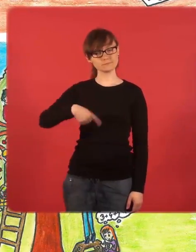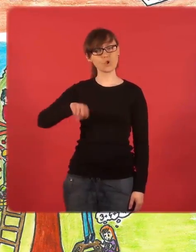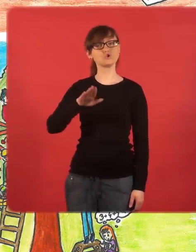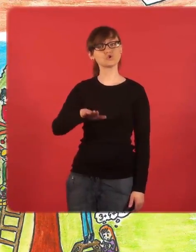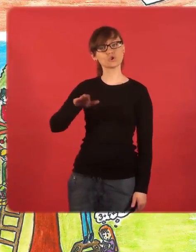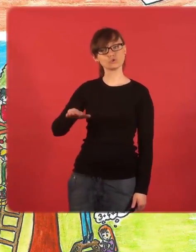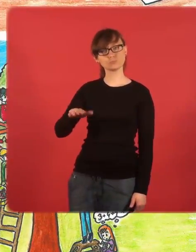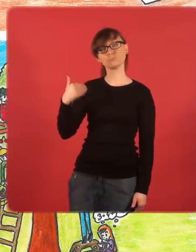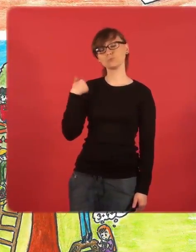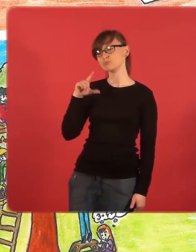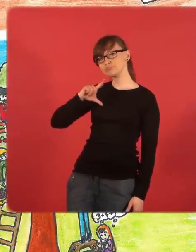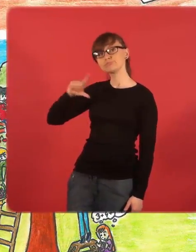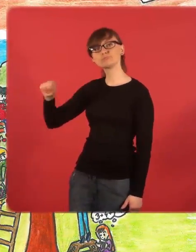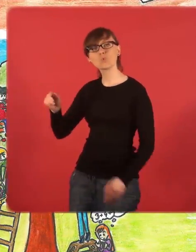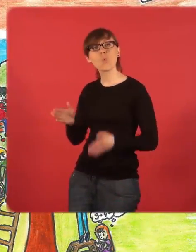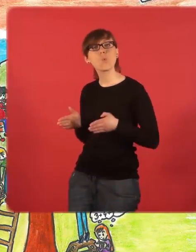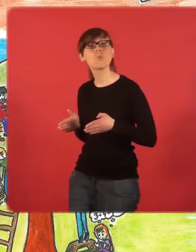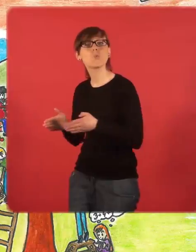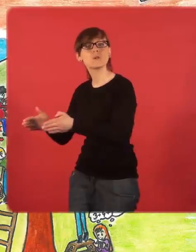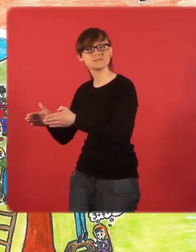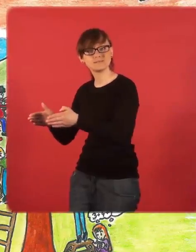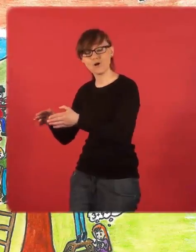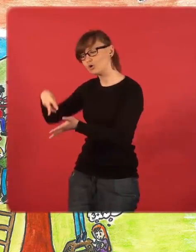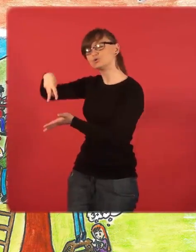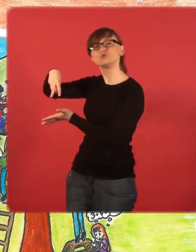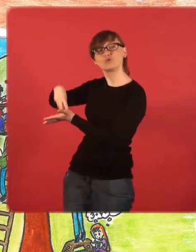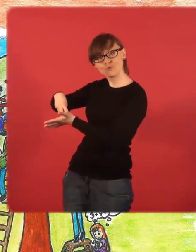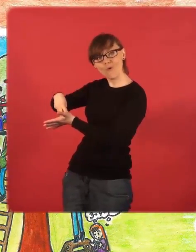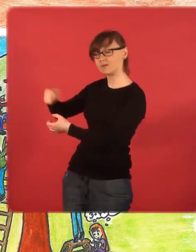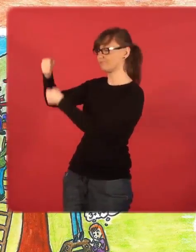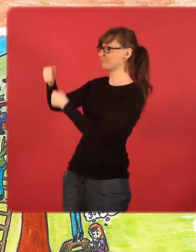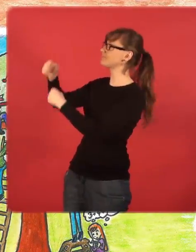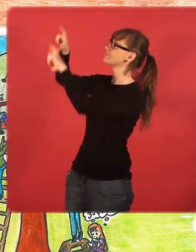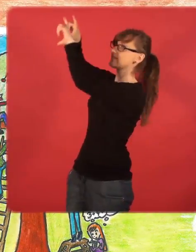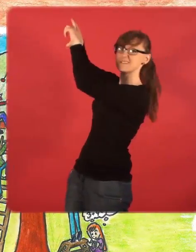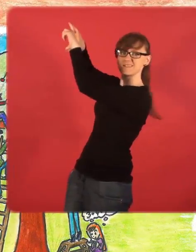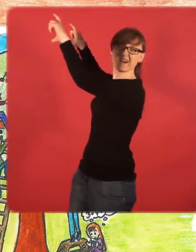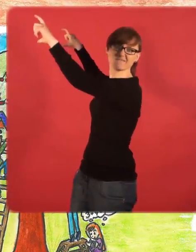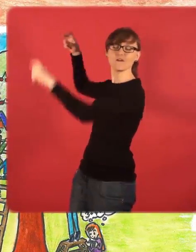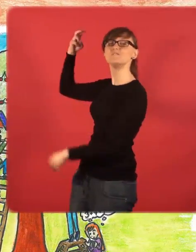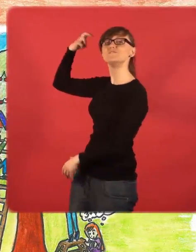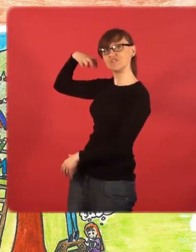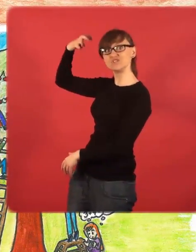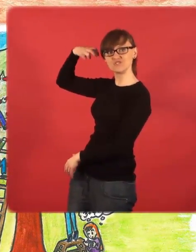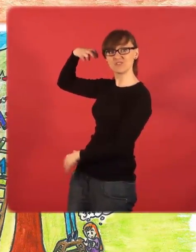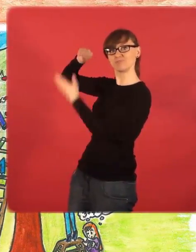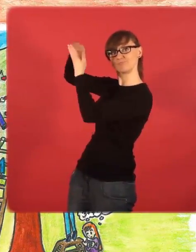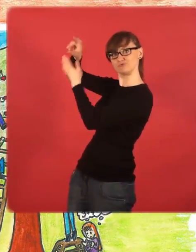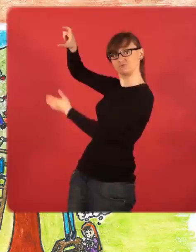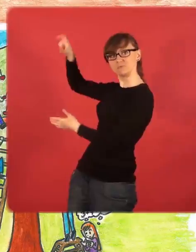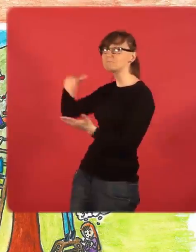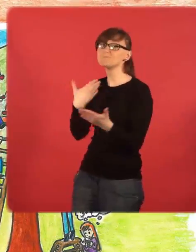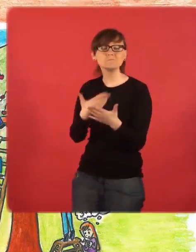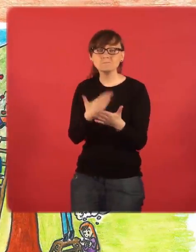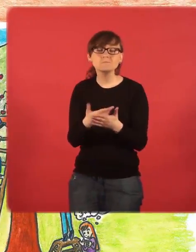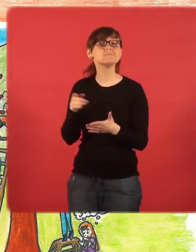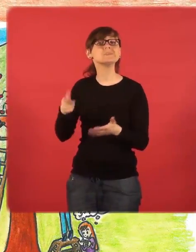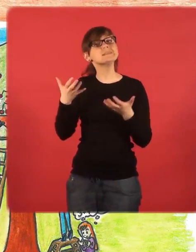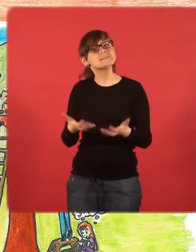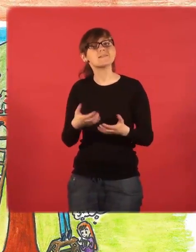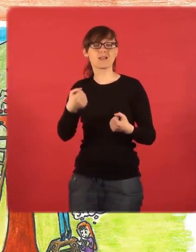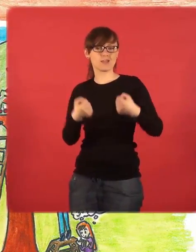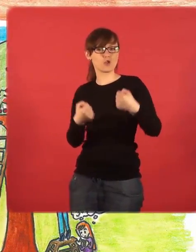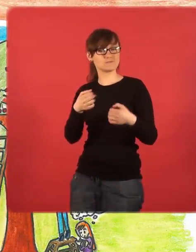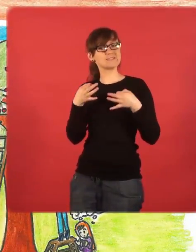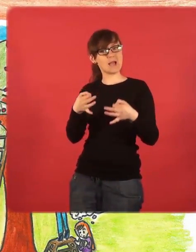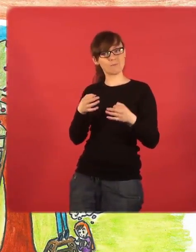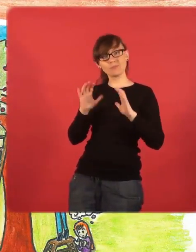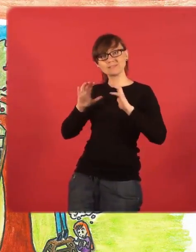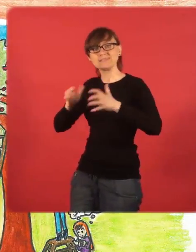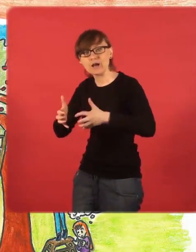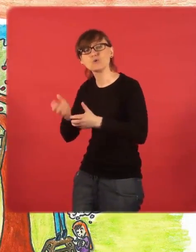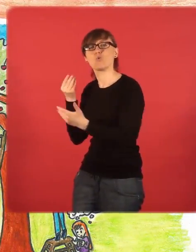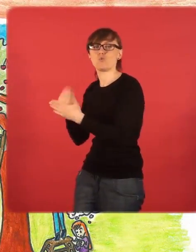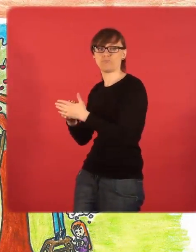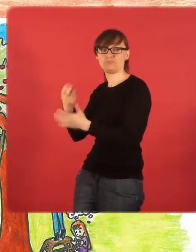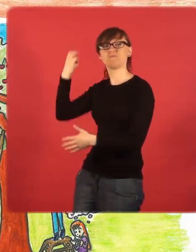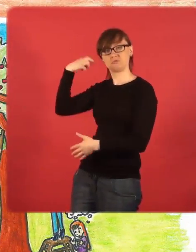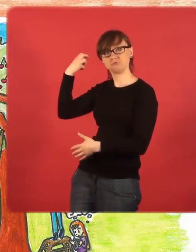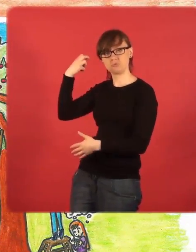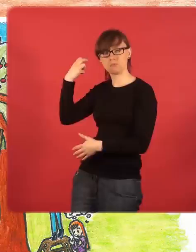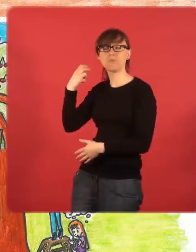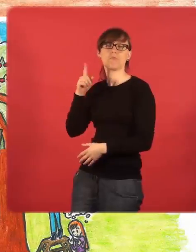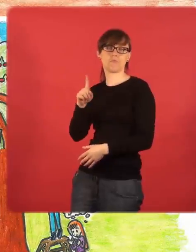Kiedy wszystko było już gotowe stanęły koło szosy z wielkim szyldem „"WIŚNIE" żeby kierowcy mogli zobaczyć co sprzedają.